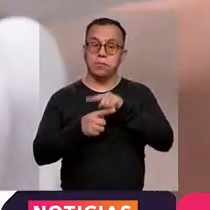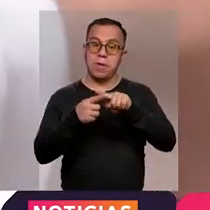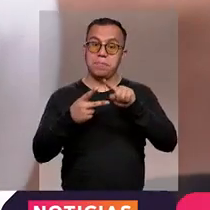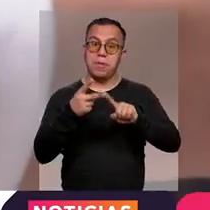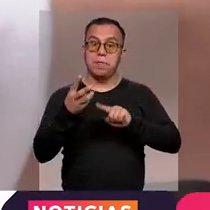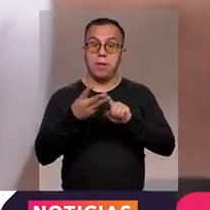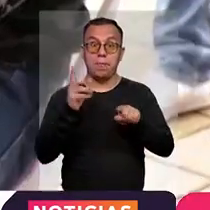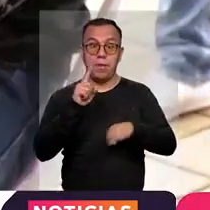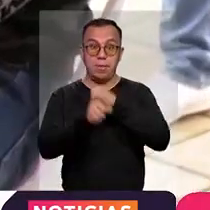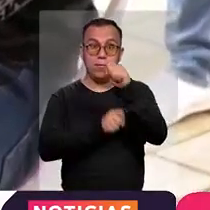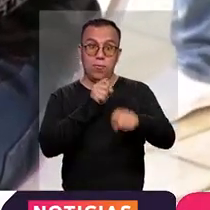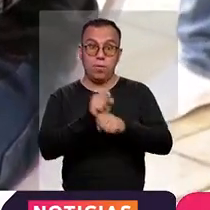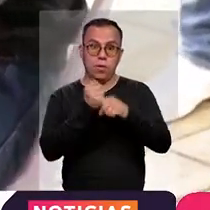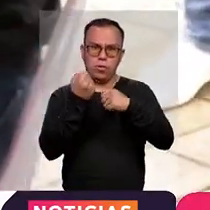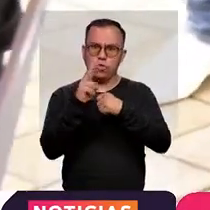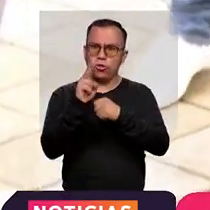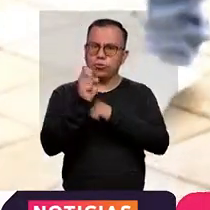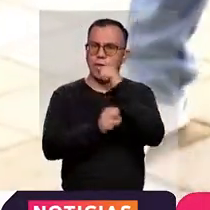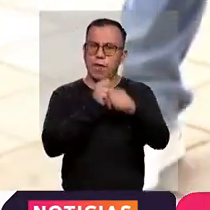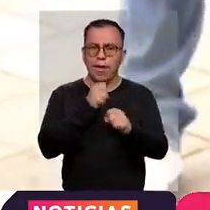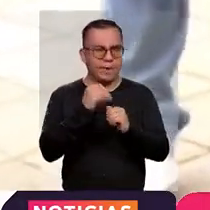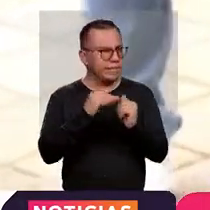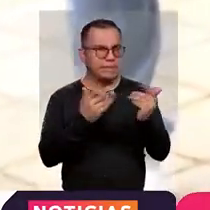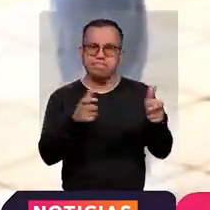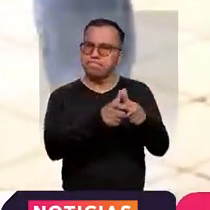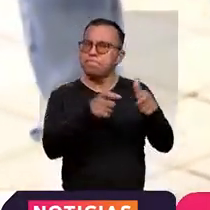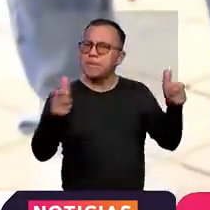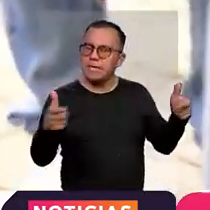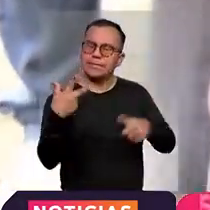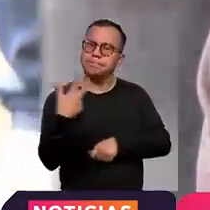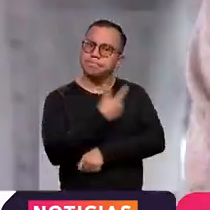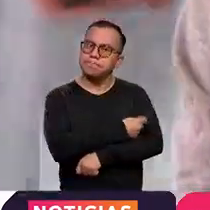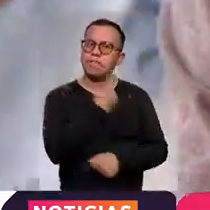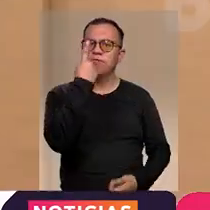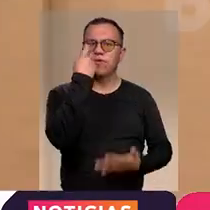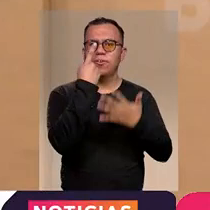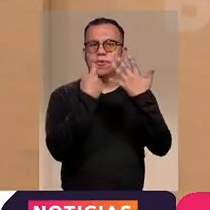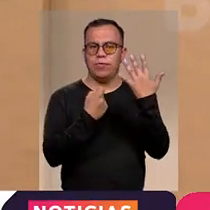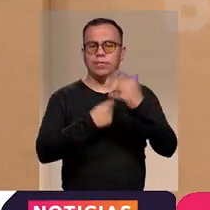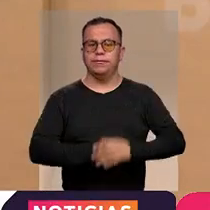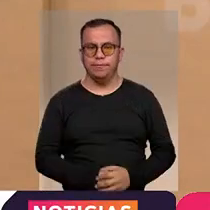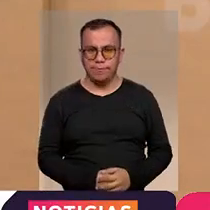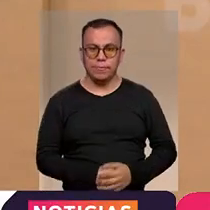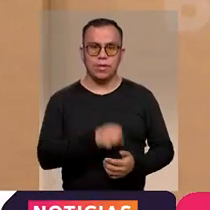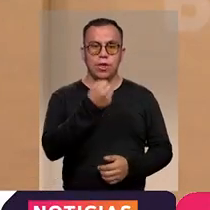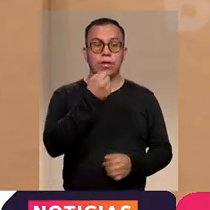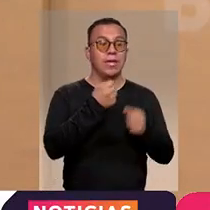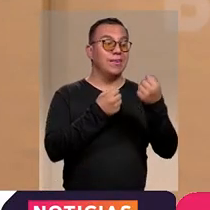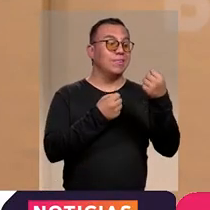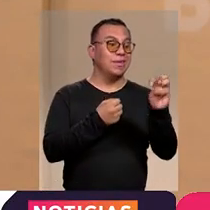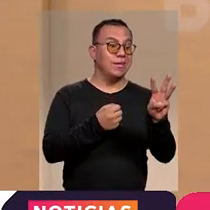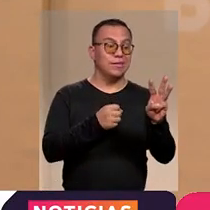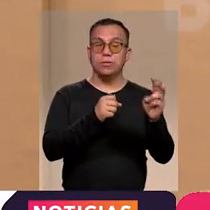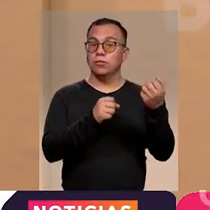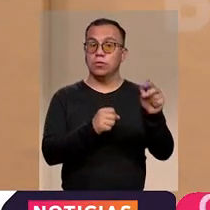EN BOGOTá EL 93 POR CIENTO HA SEGUIDO LA